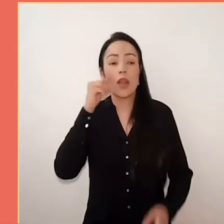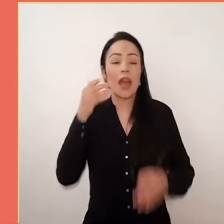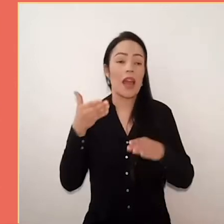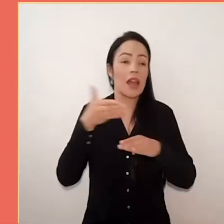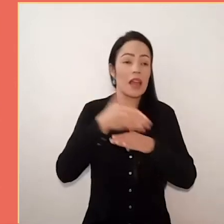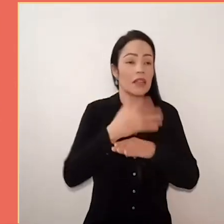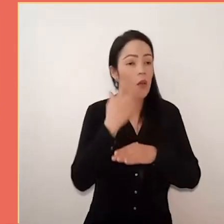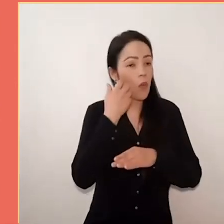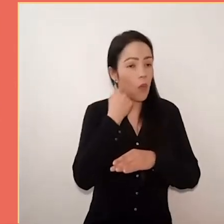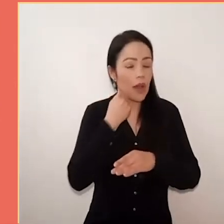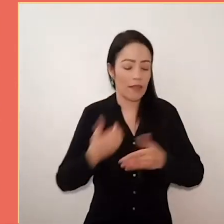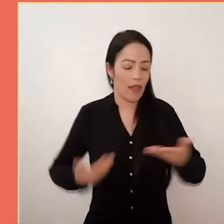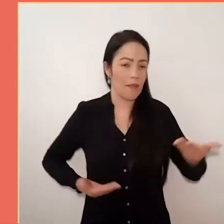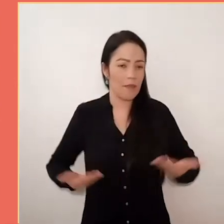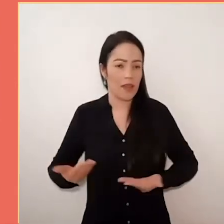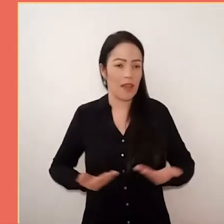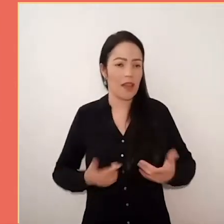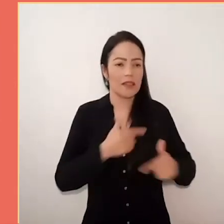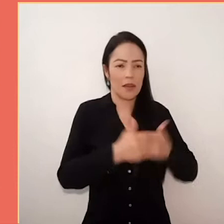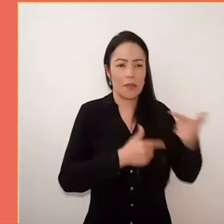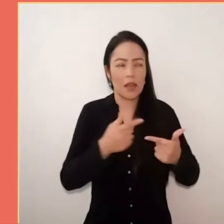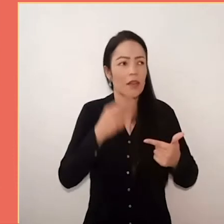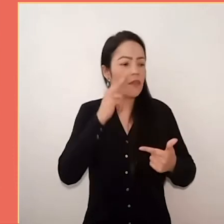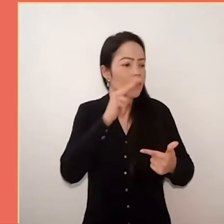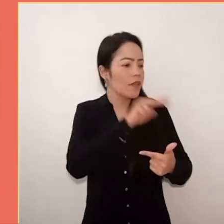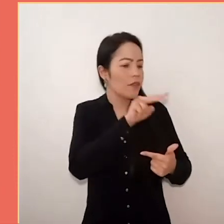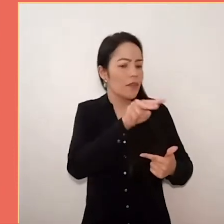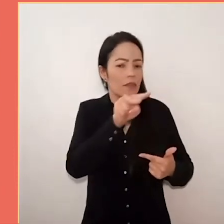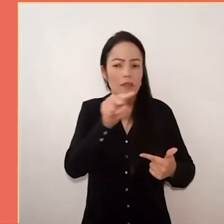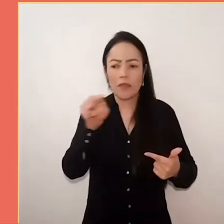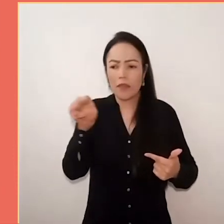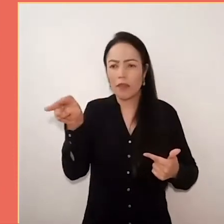vê uma série de escritos na parede,